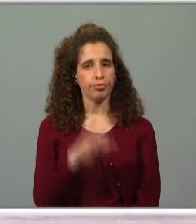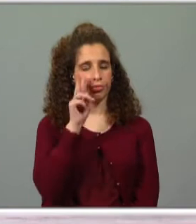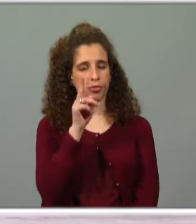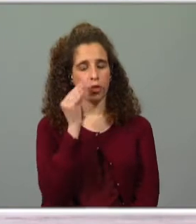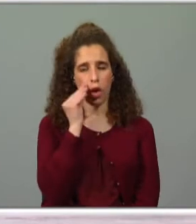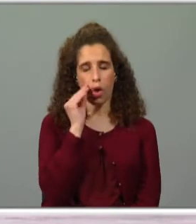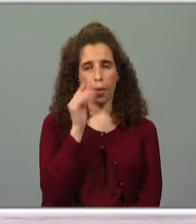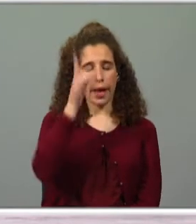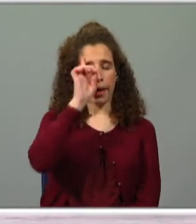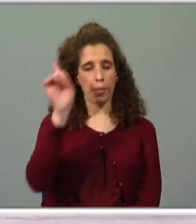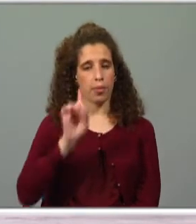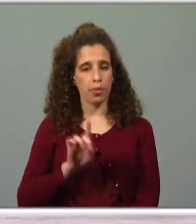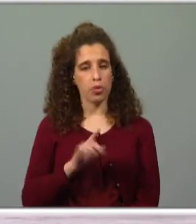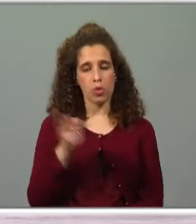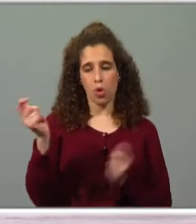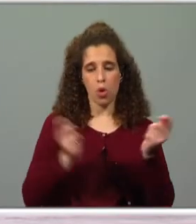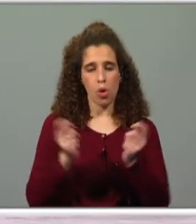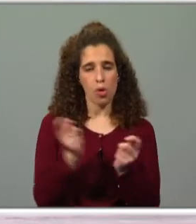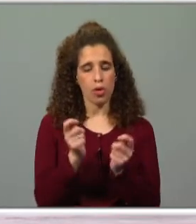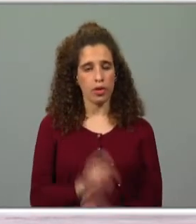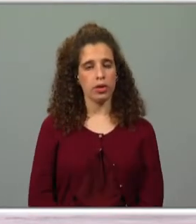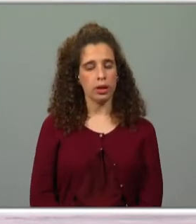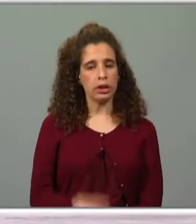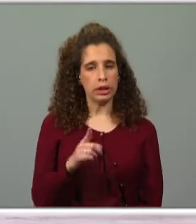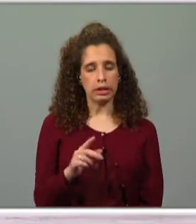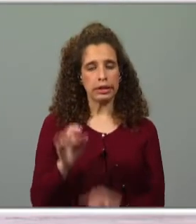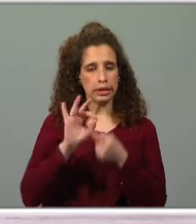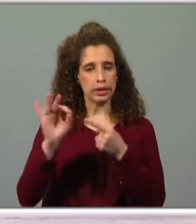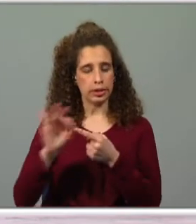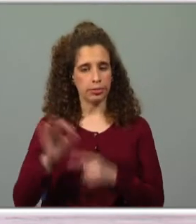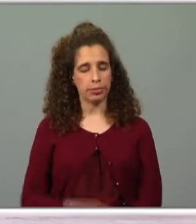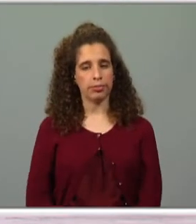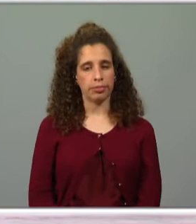como foi que a professora o organismo então estes elementos 老師身體怎麼樣所以這些元素